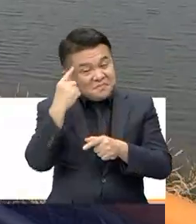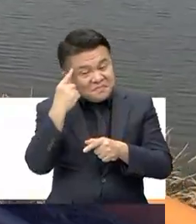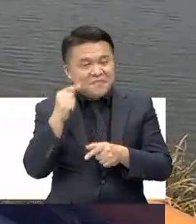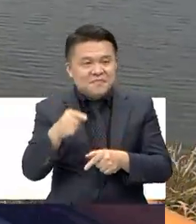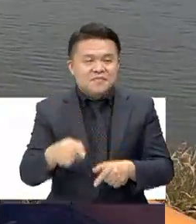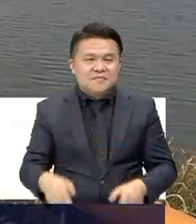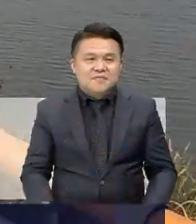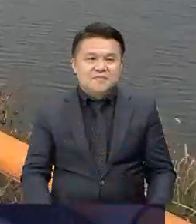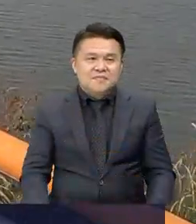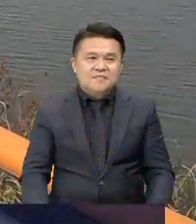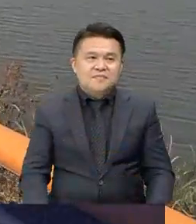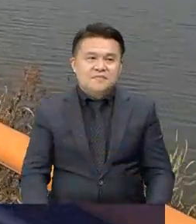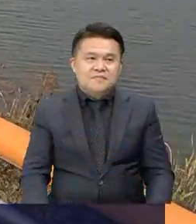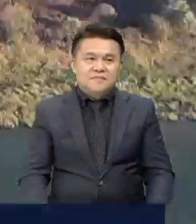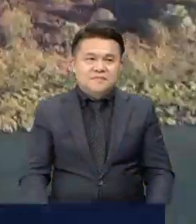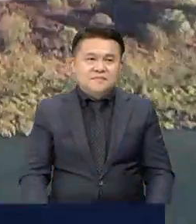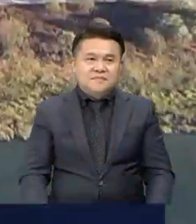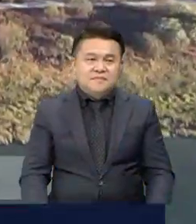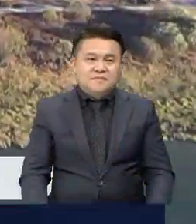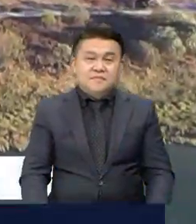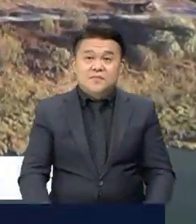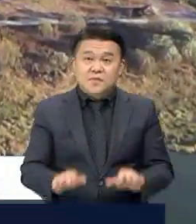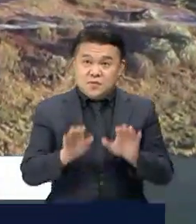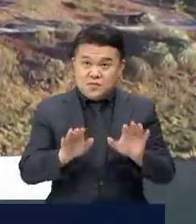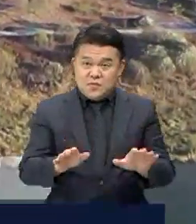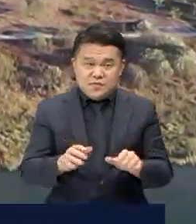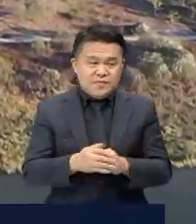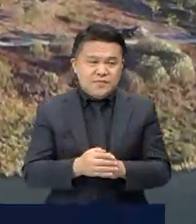(기자) 광주시는 올해 길 프로젝트를 추진하고 있습니다.